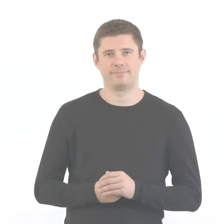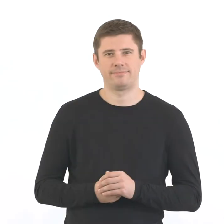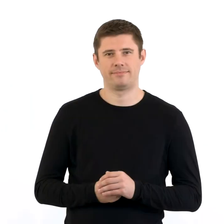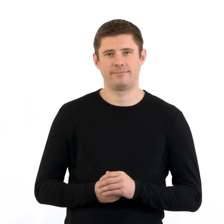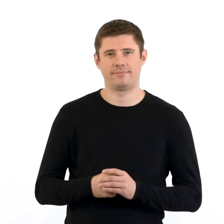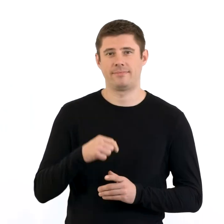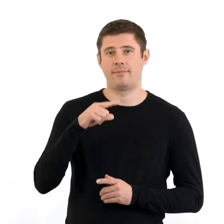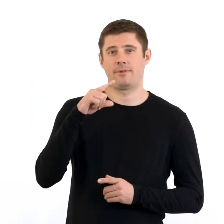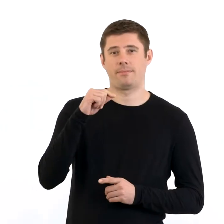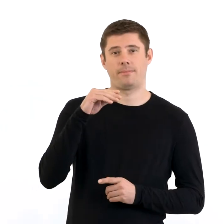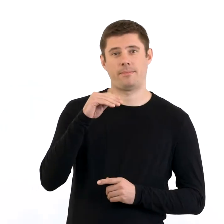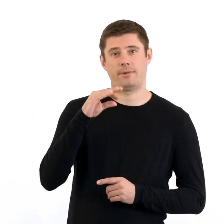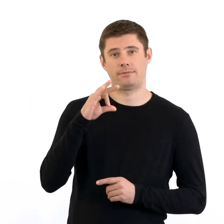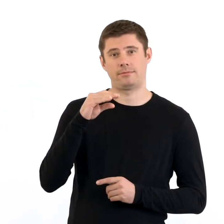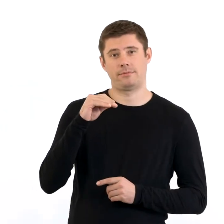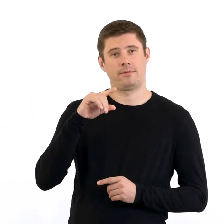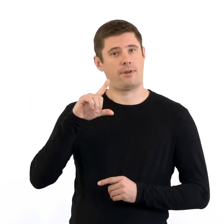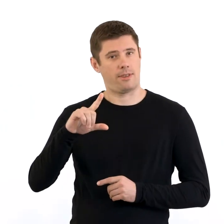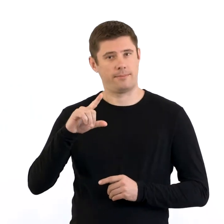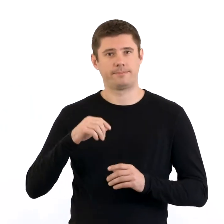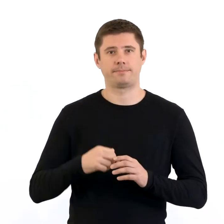PESEL